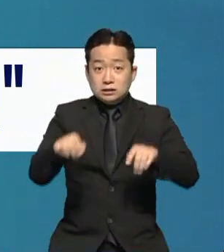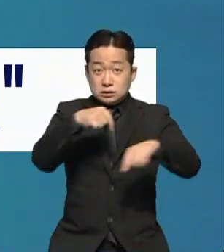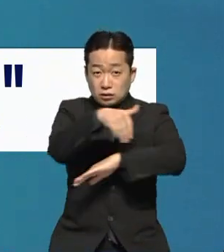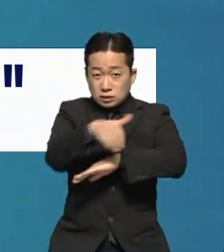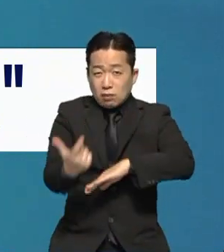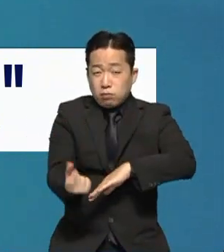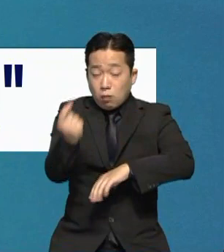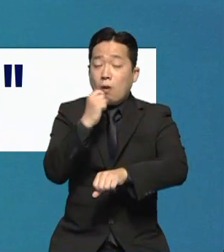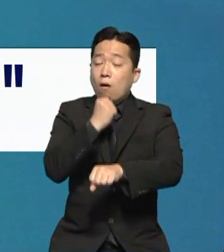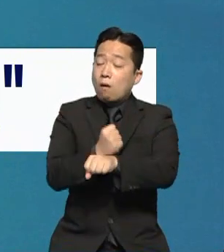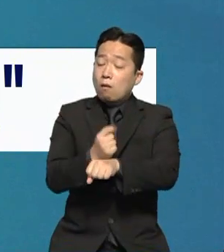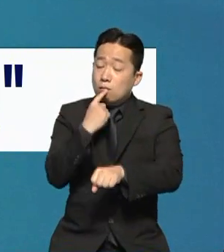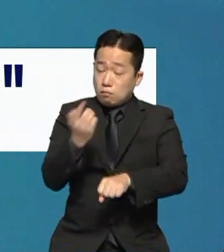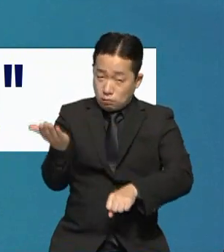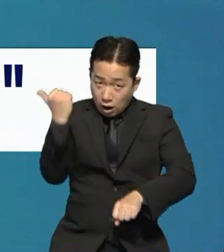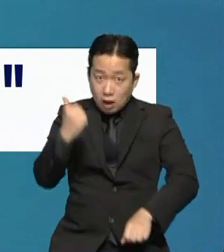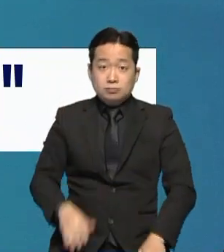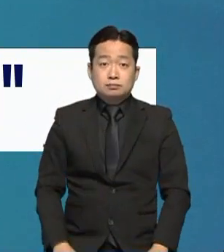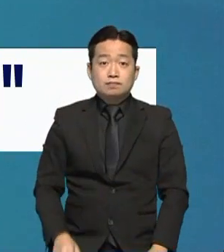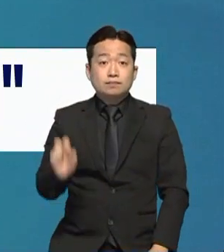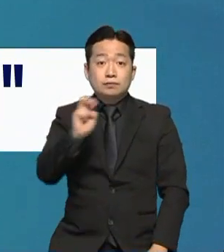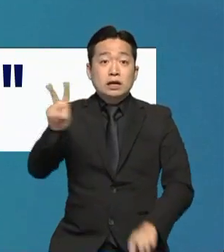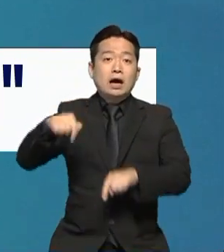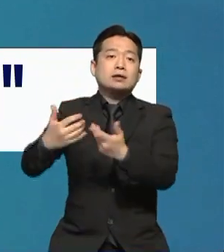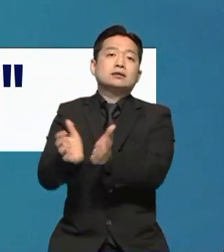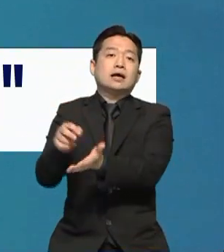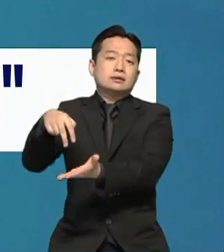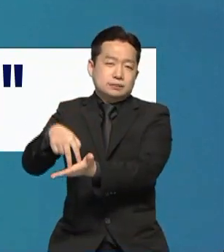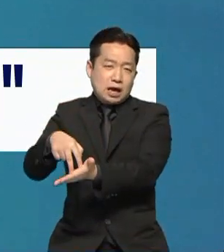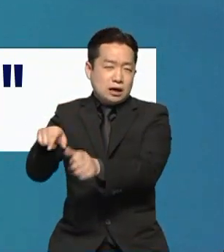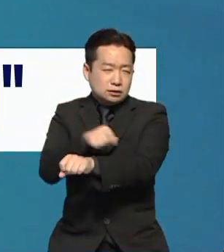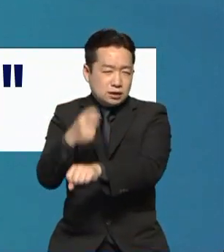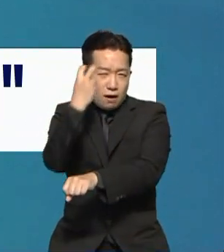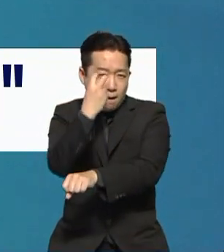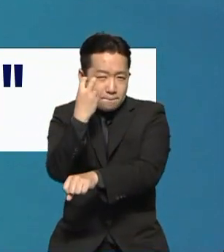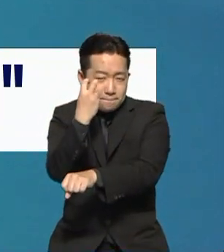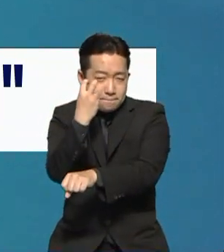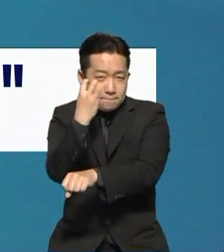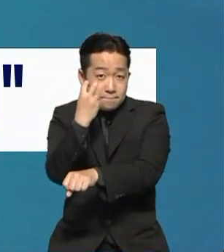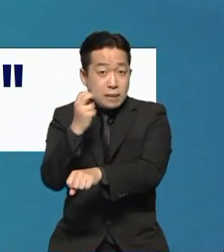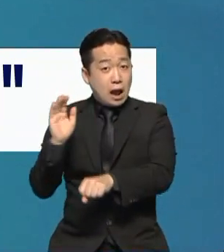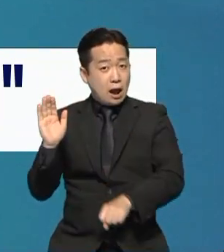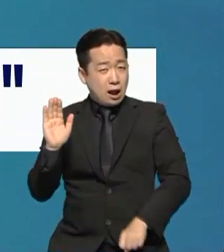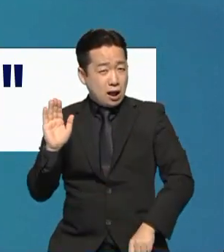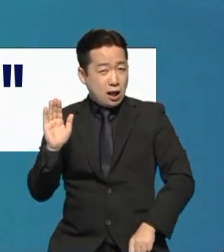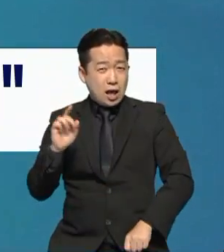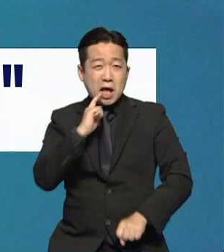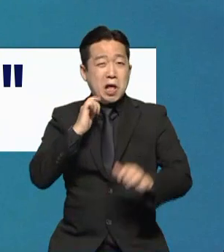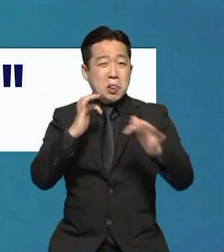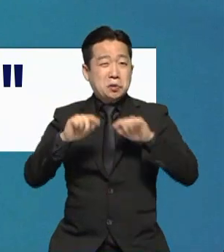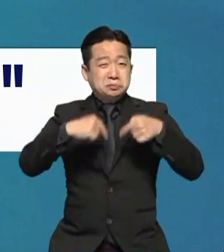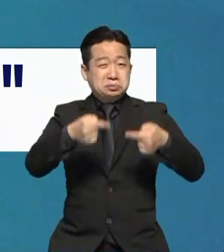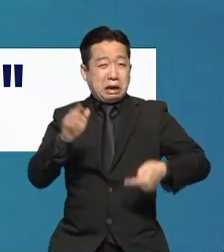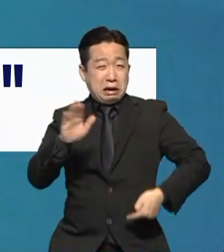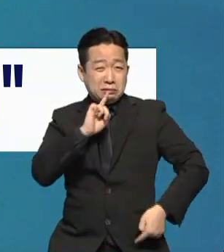빨리 하자는 입장이고요. 야권에서는 특검을 안 하면 토론을 안 한다 이러는 걸로 봐서는 둘 다 안 하기